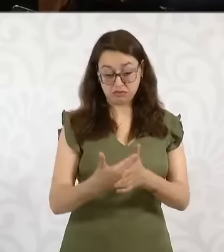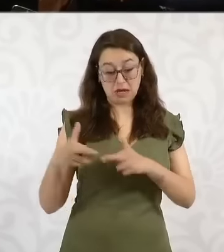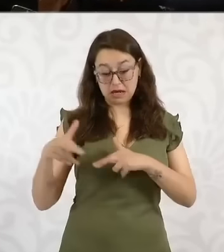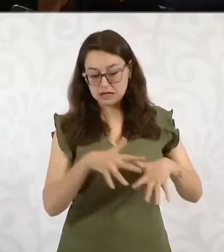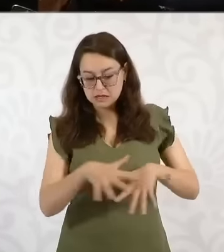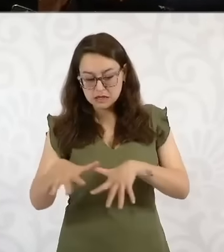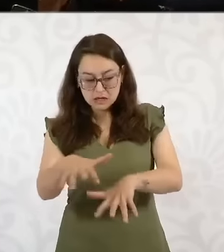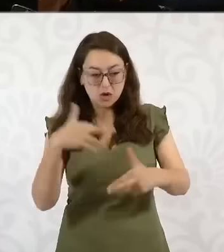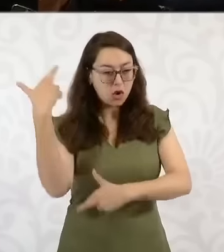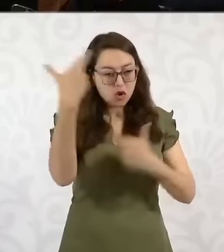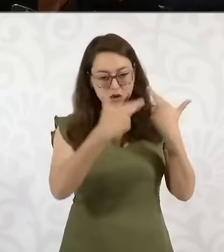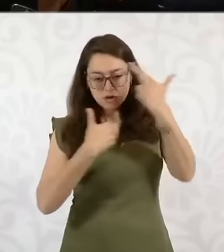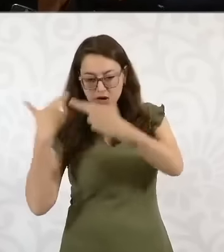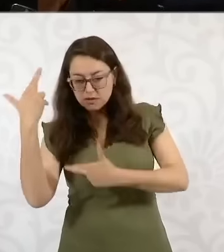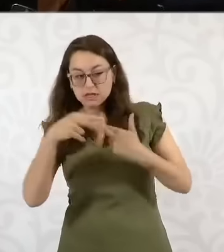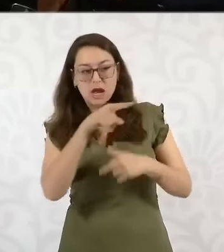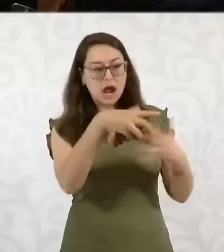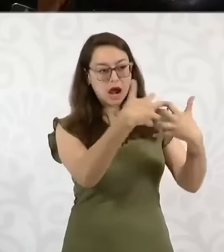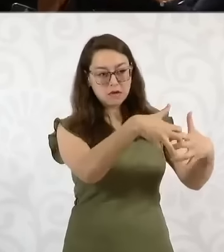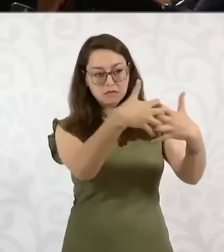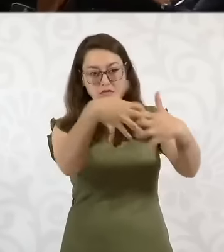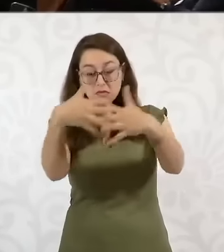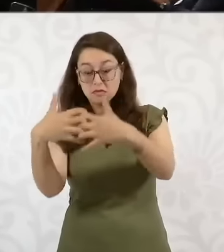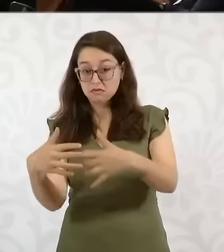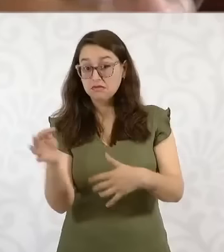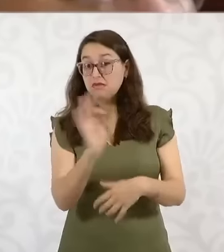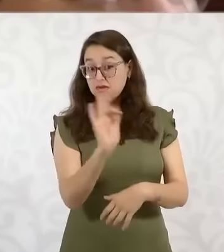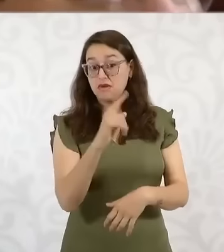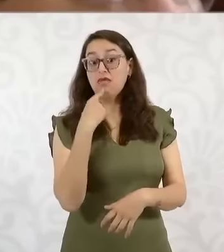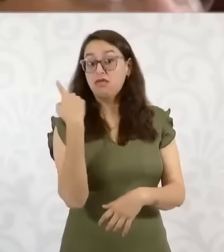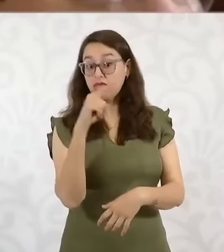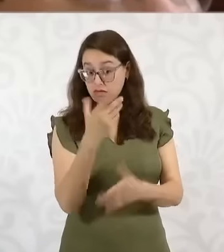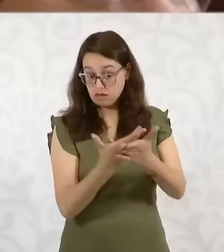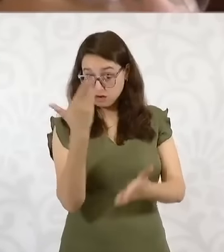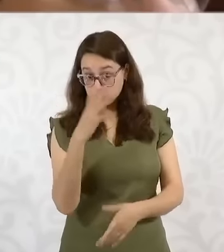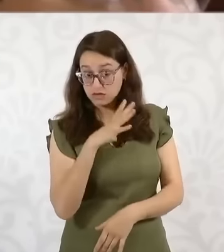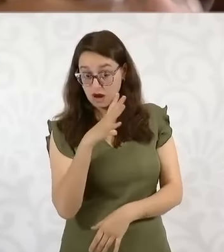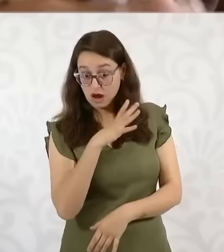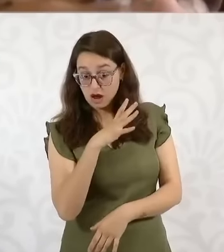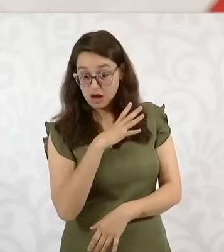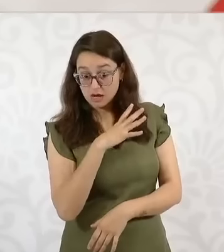si tienen ya un número de de denuncias frente a la fiscalía. Sí, perdóname, me distraje, es